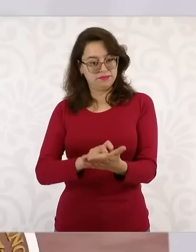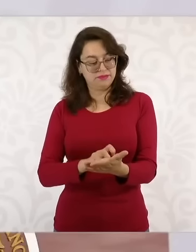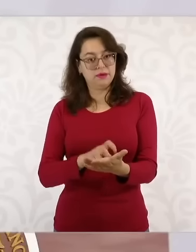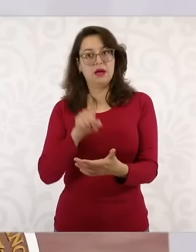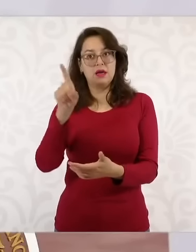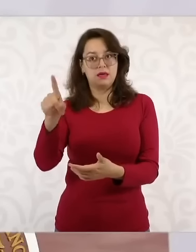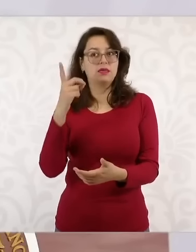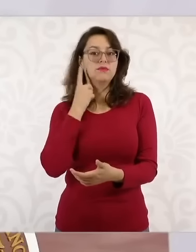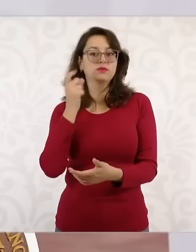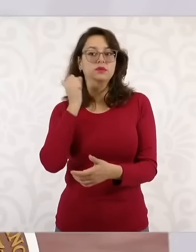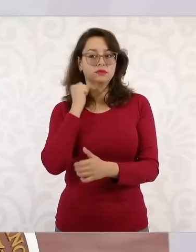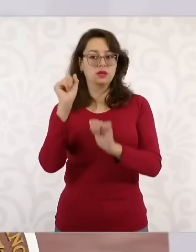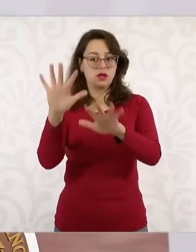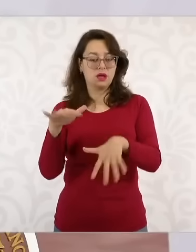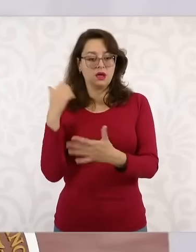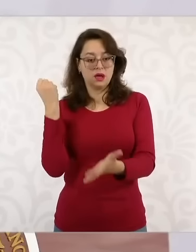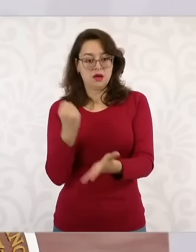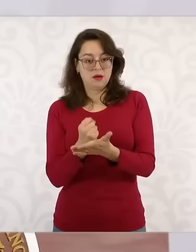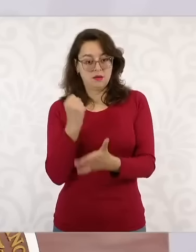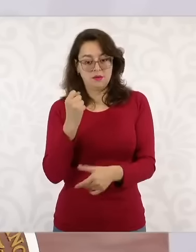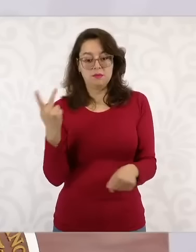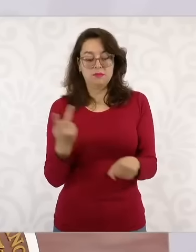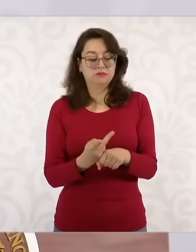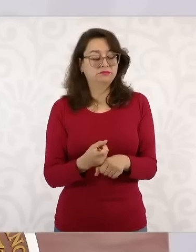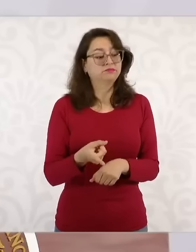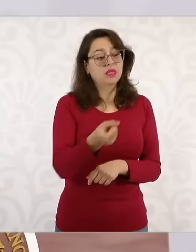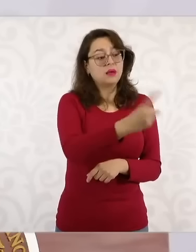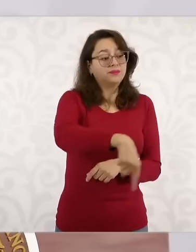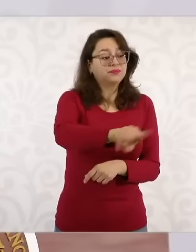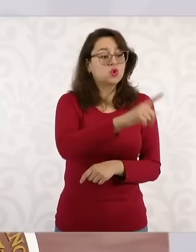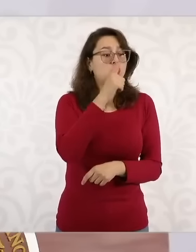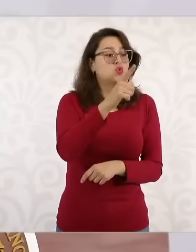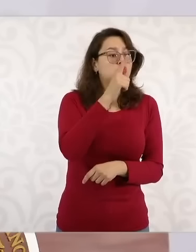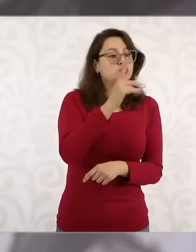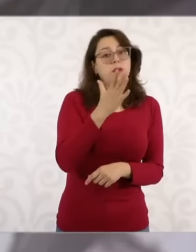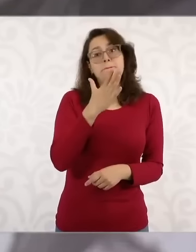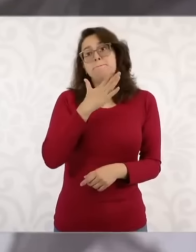sujeta únicamente a la lógica del mercado. Ahora, gracias a esto, a estas reformas, el